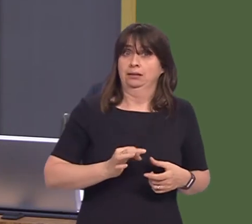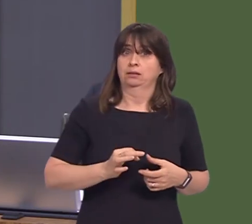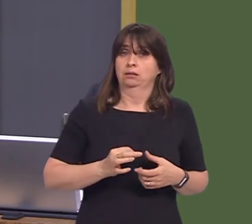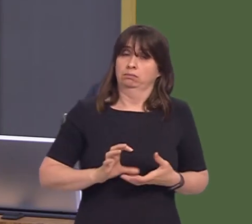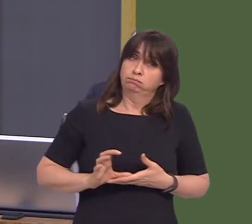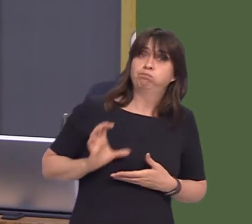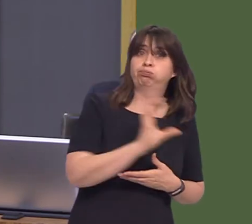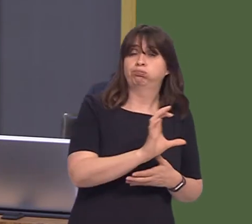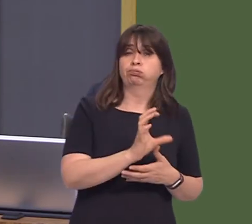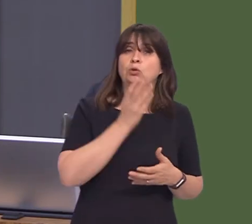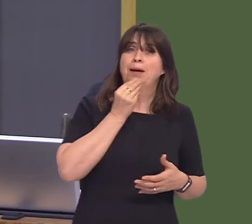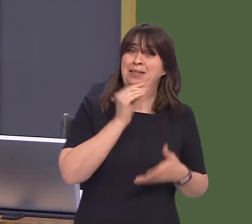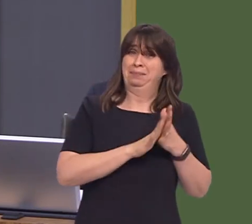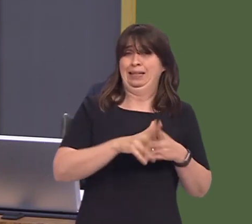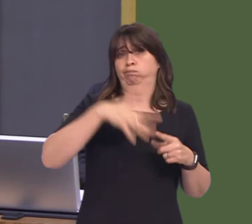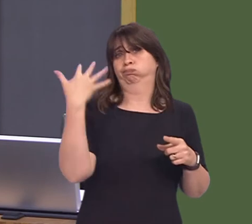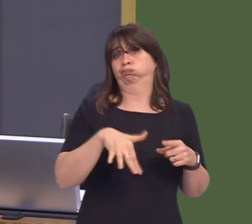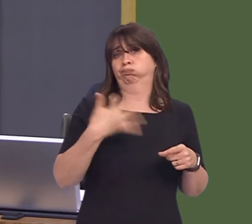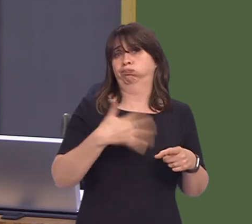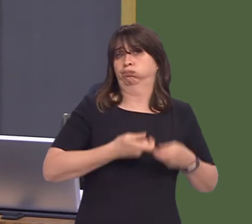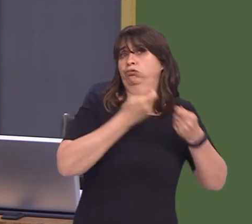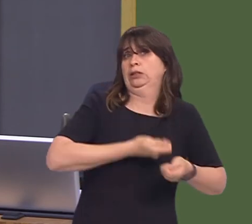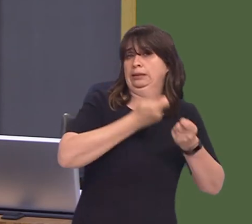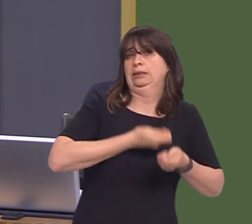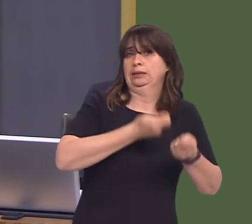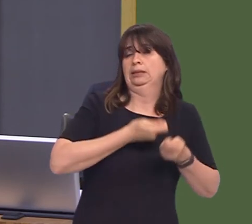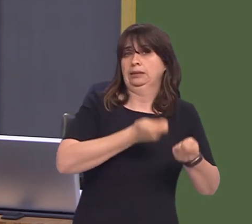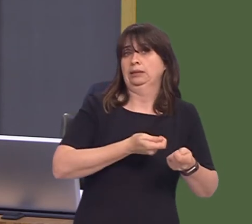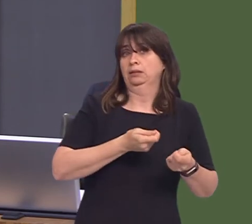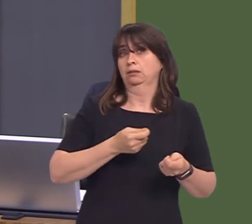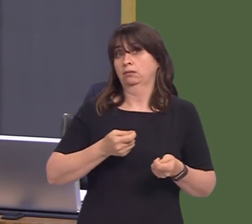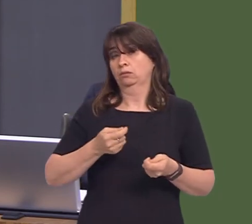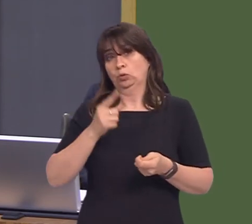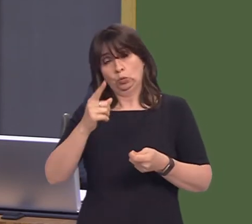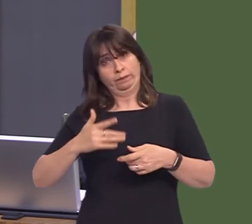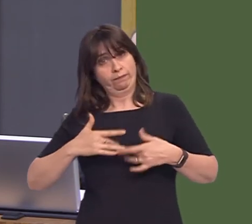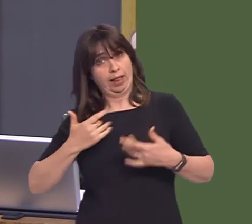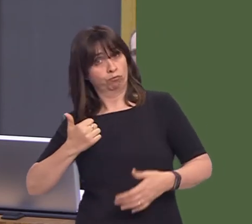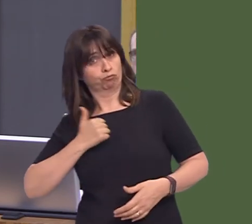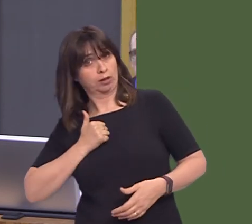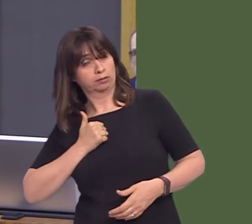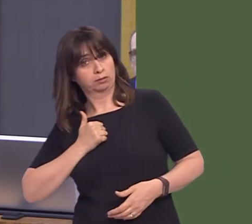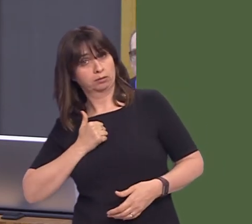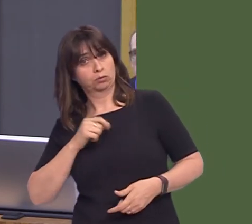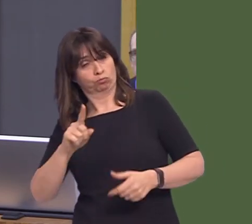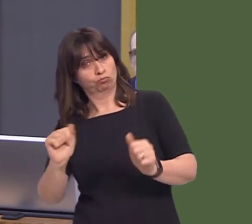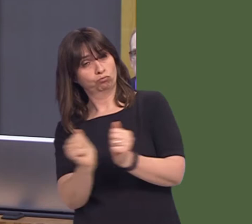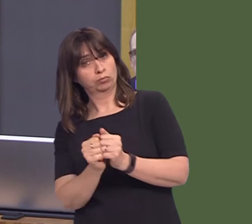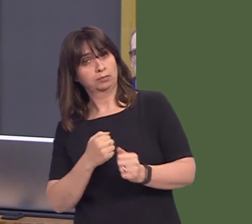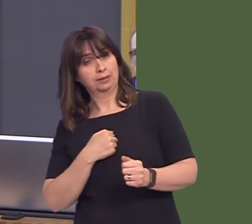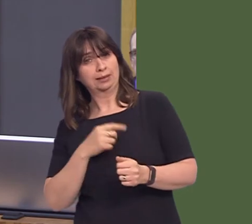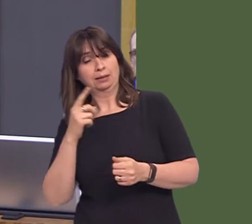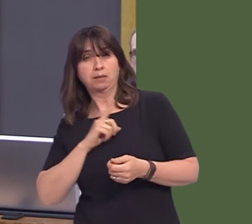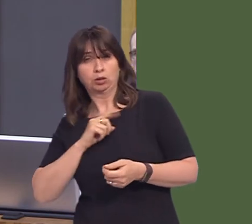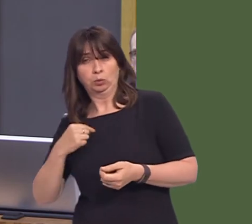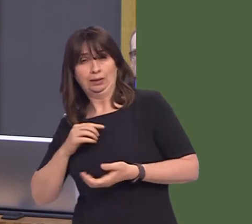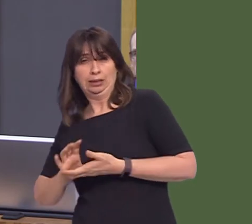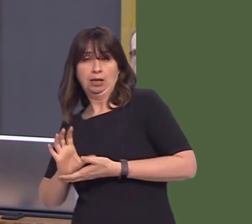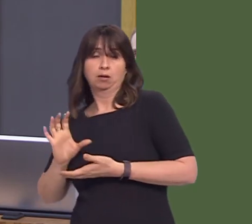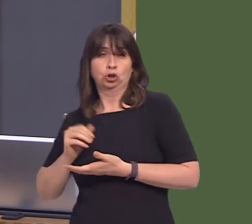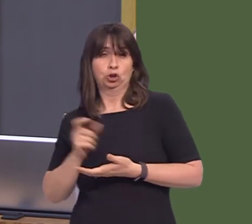ydych chi fel Prif Weinidog yn cytuno bod buddsoddi symiau sylweddol o arian mewn atal